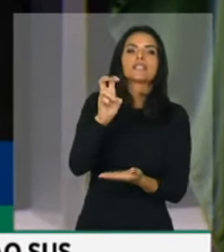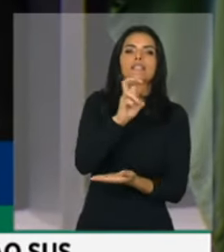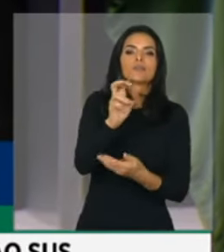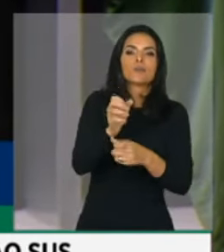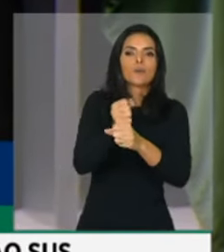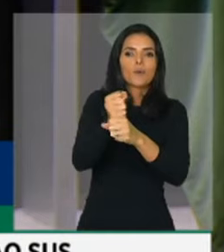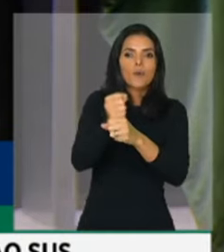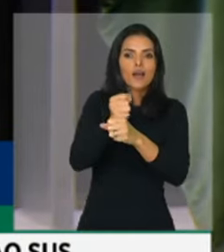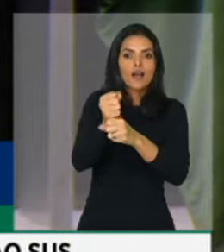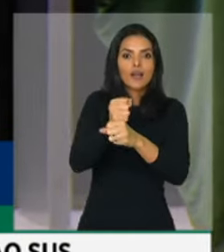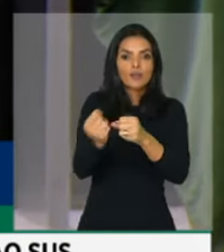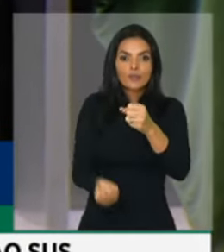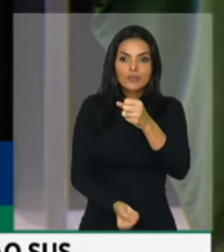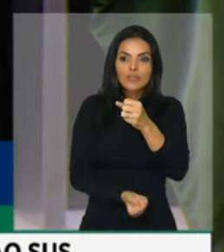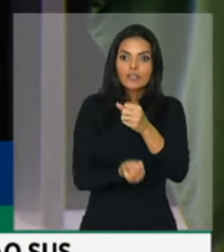LEGÍTIMAS HOMENAGENS DOS 55